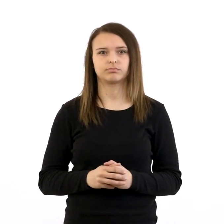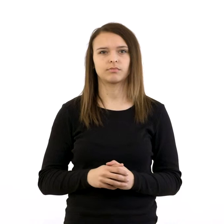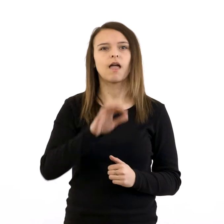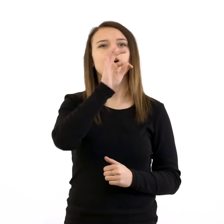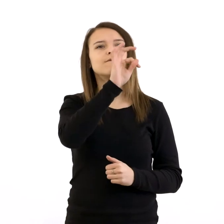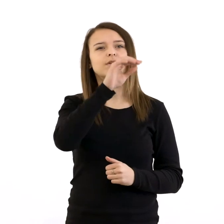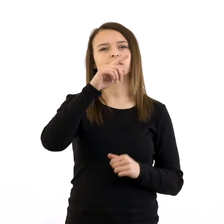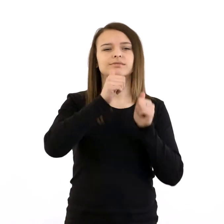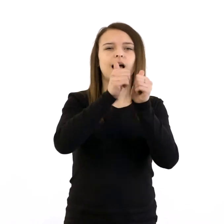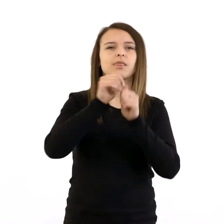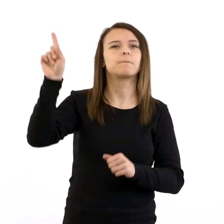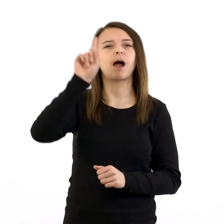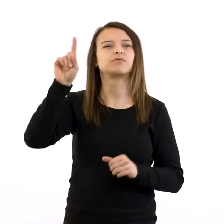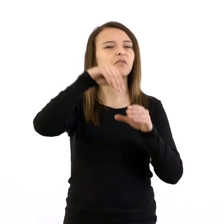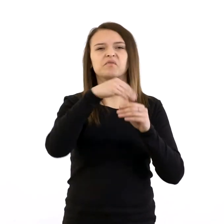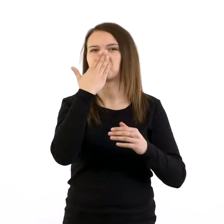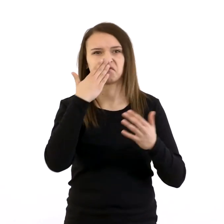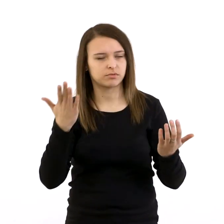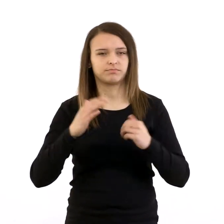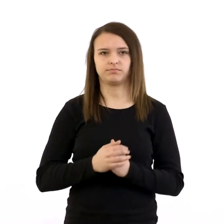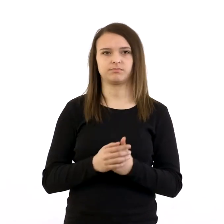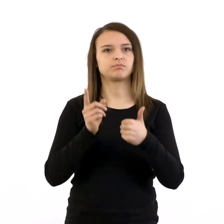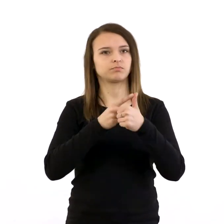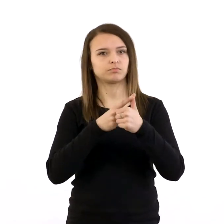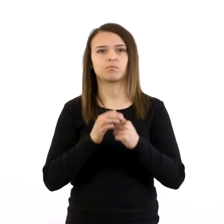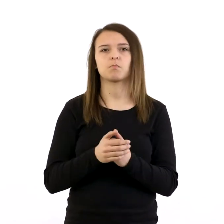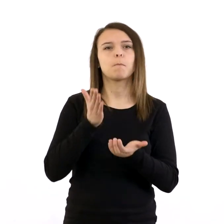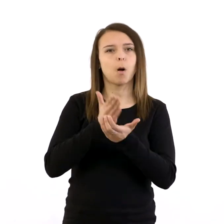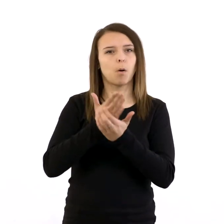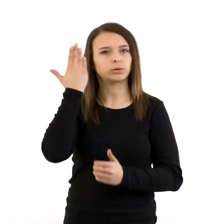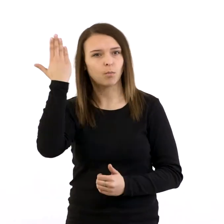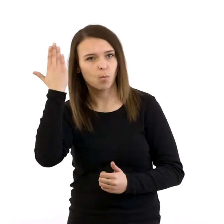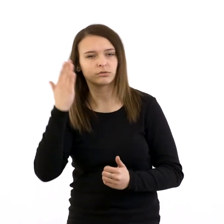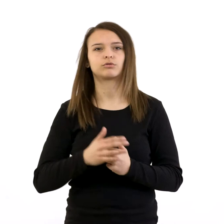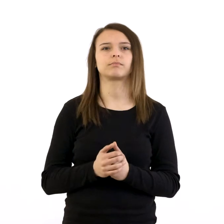Wśród zadań publicznych znajdują się: pomoc społeczna,